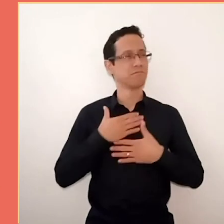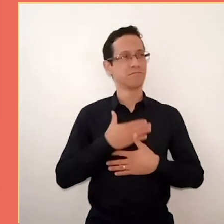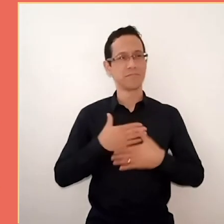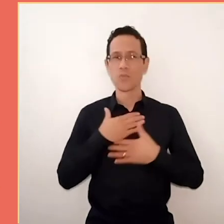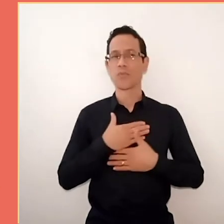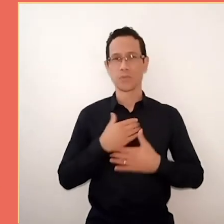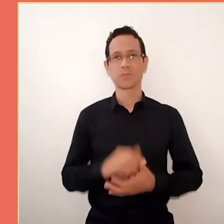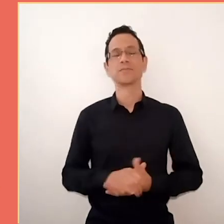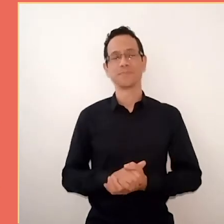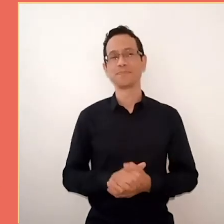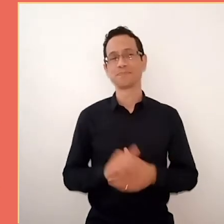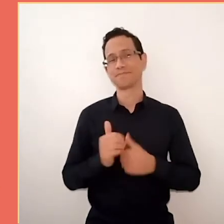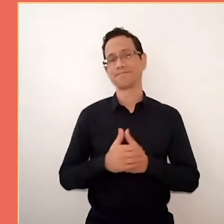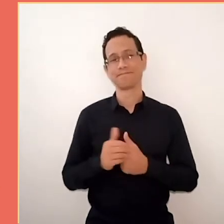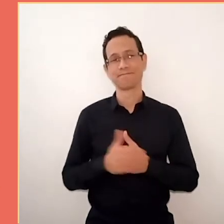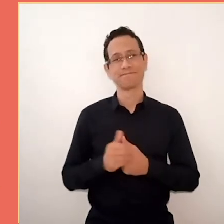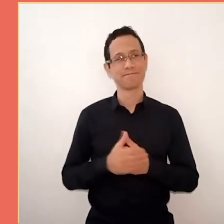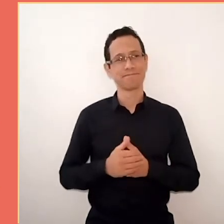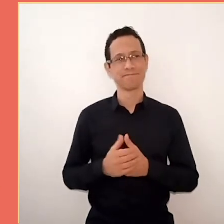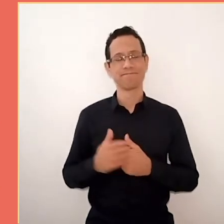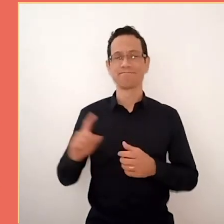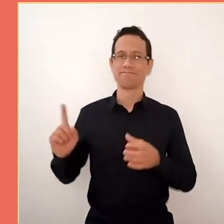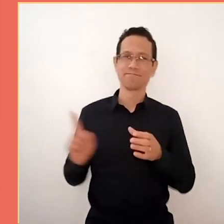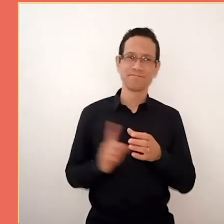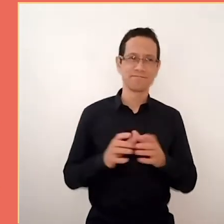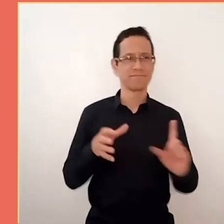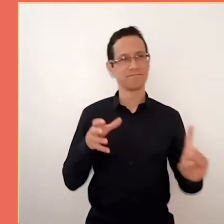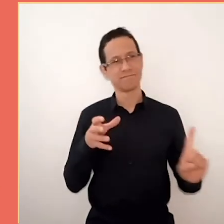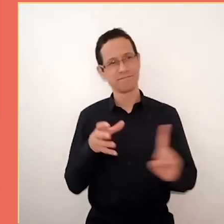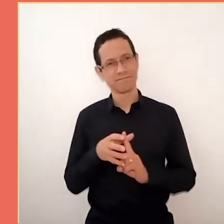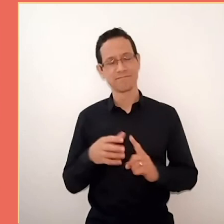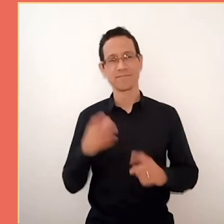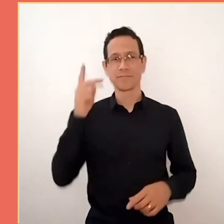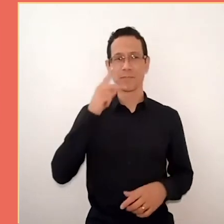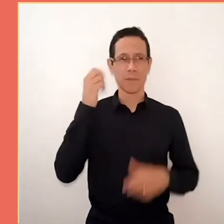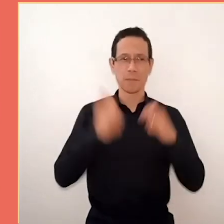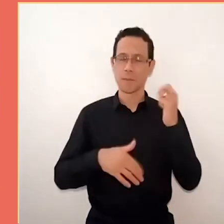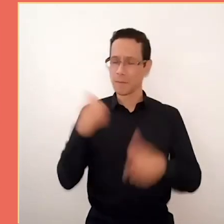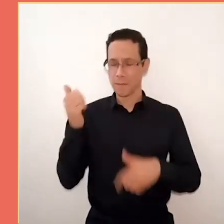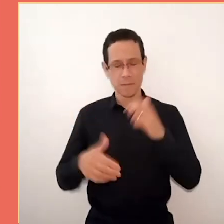de acolhimento, as falas do convidados eu acho que trouxe isso, eles trouxeram